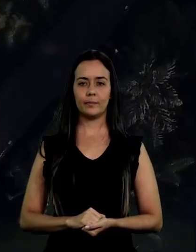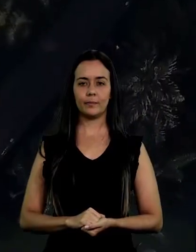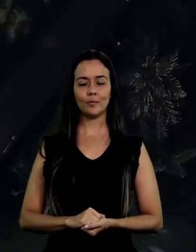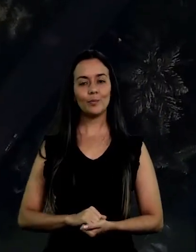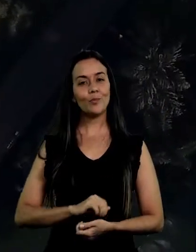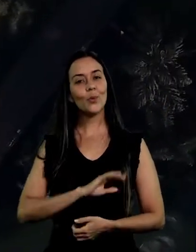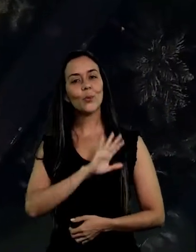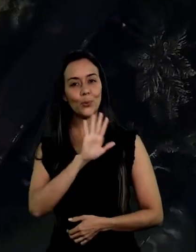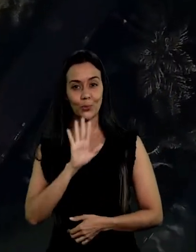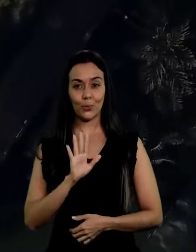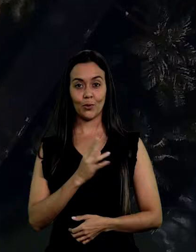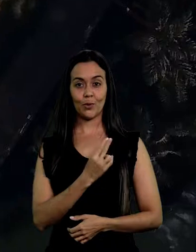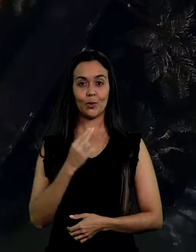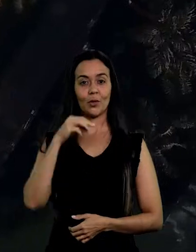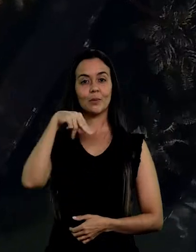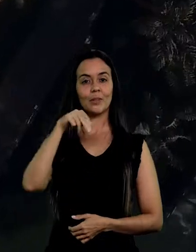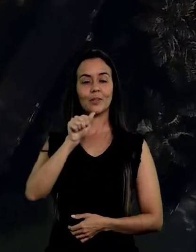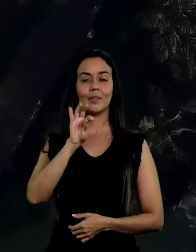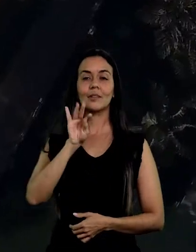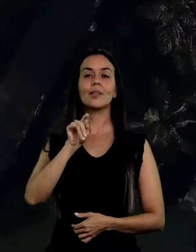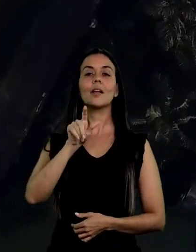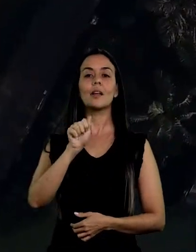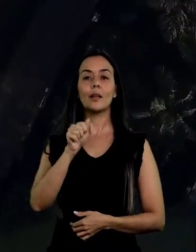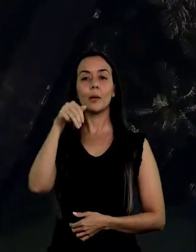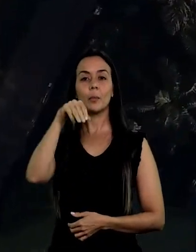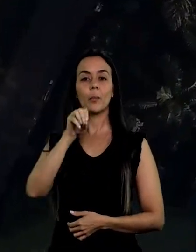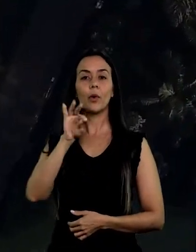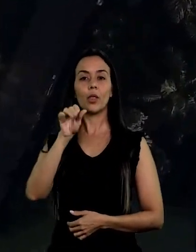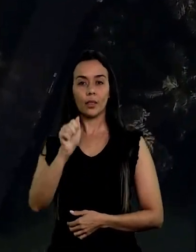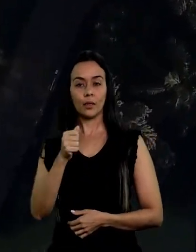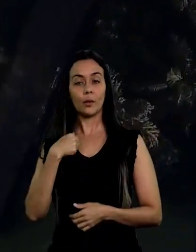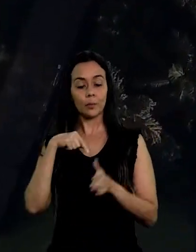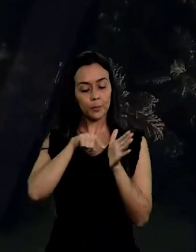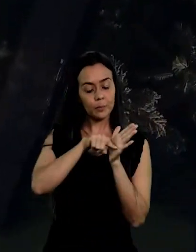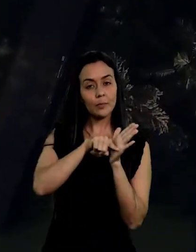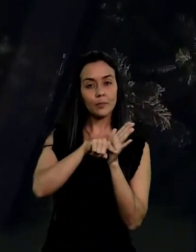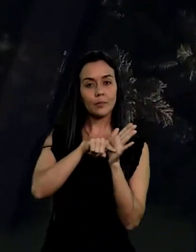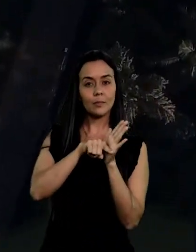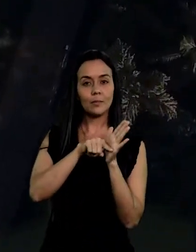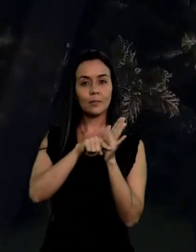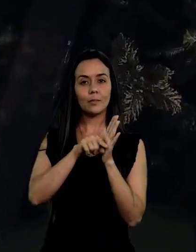Oi, eu sou Natália Mota, sou psiquiatra e neurocientista da UFRJ,